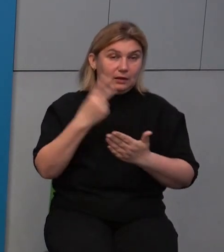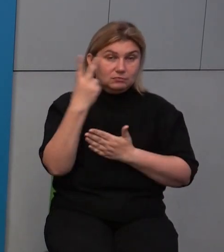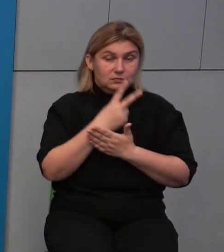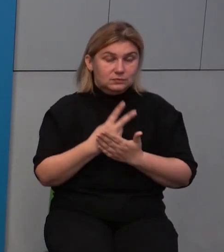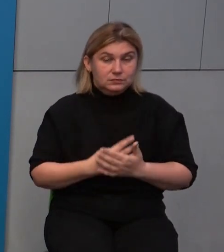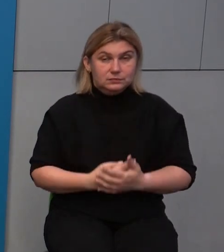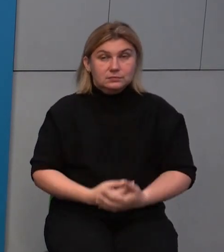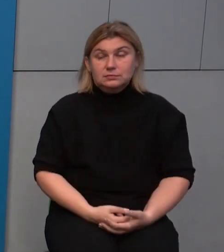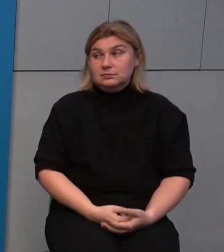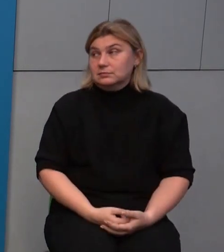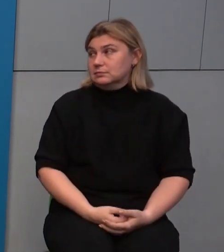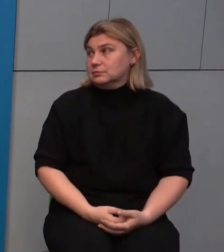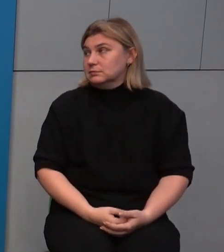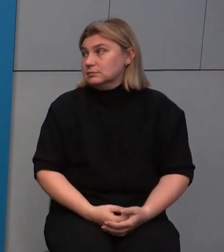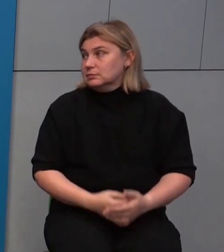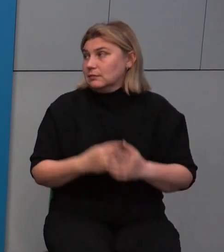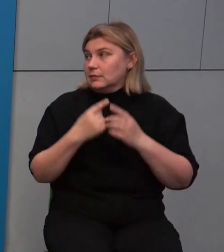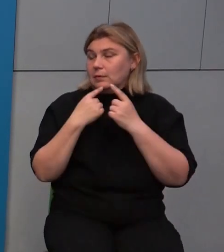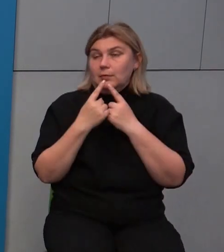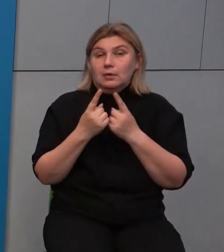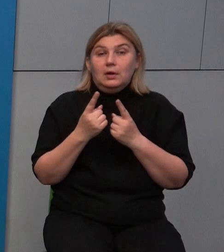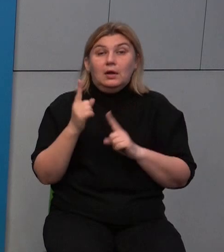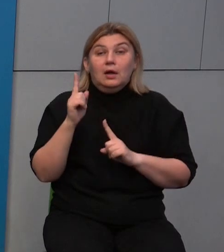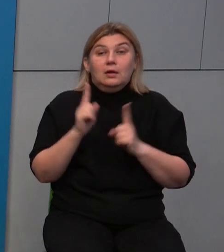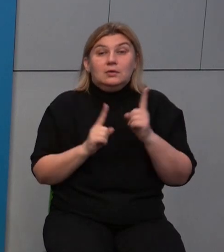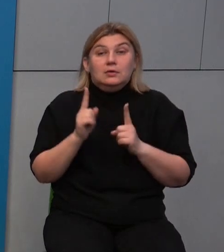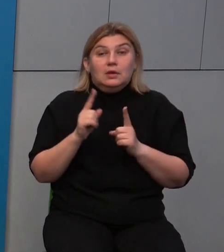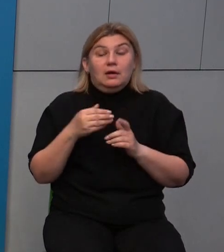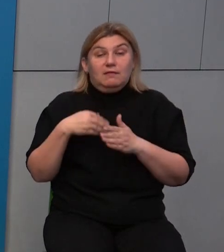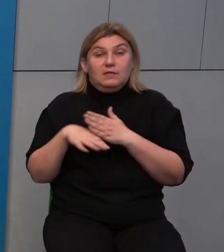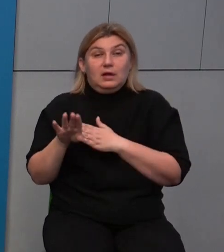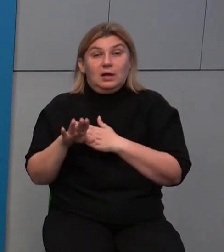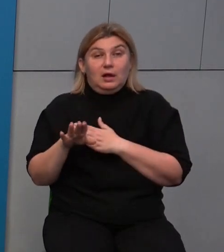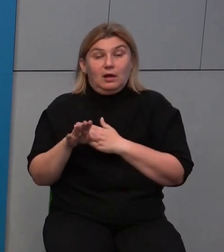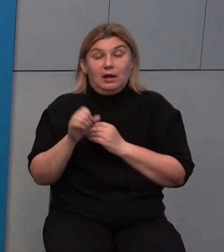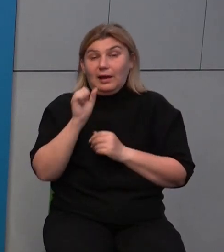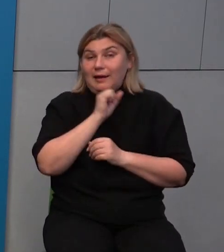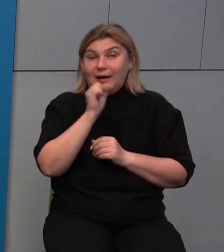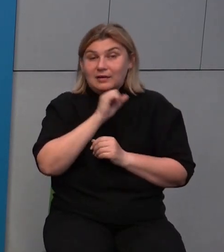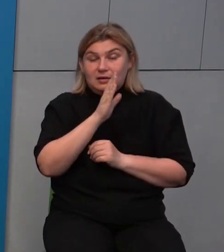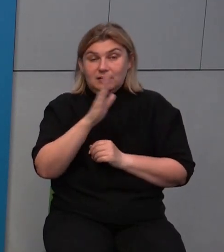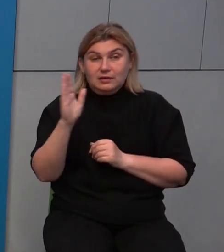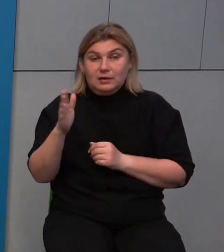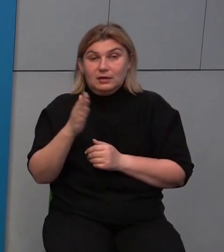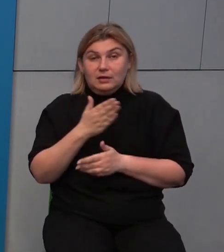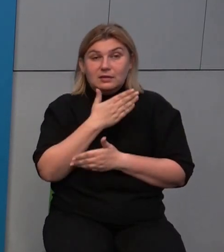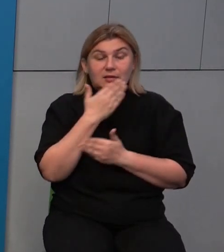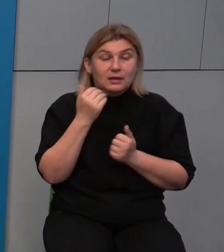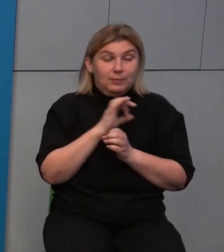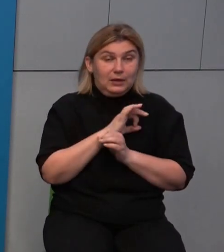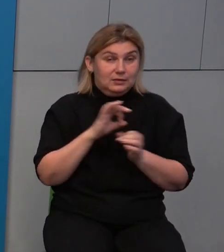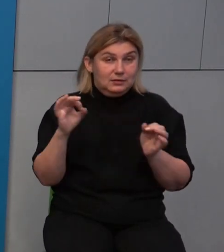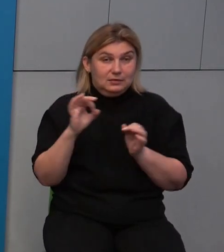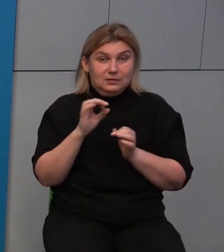I powiem państwu, że po prostu czasami się wychodziło z archiwum i absolutnie nie miało się ani nic nikomu do powiedzenia,